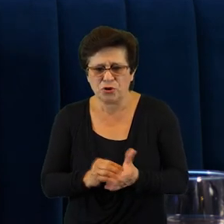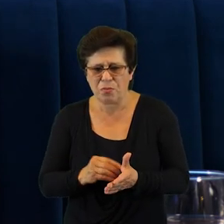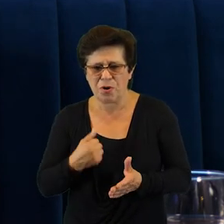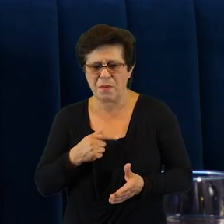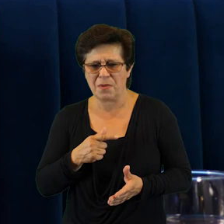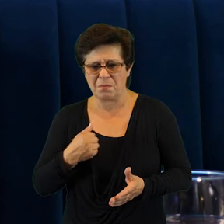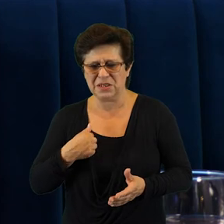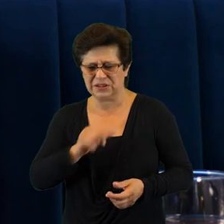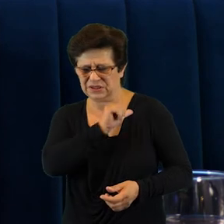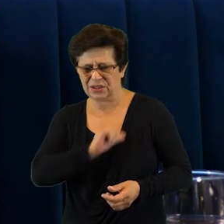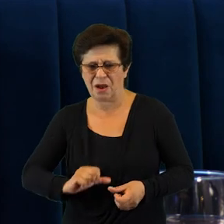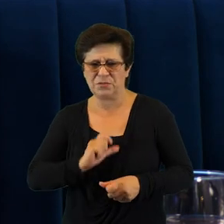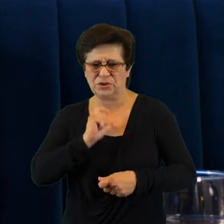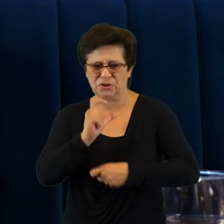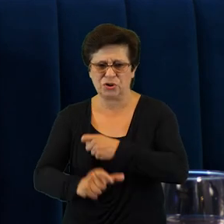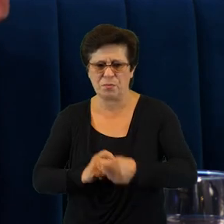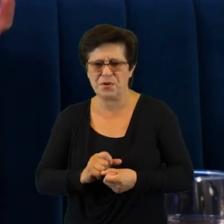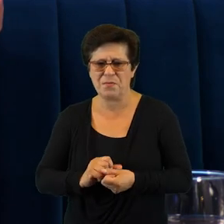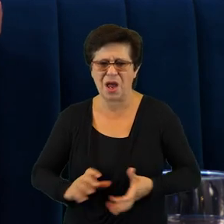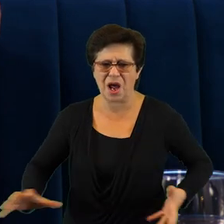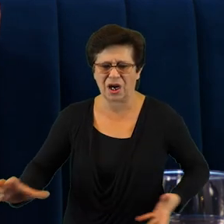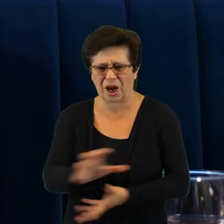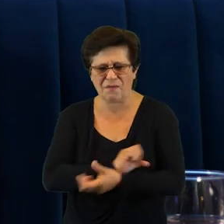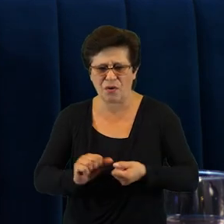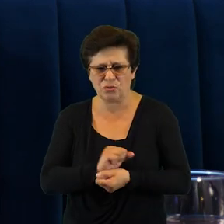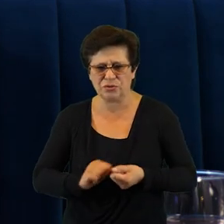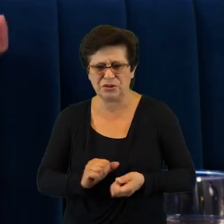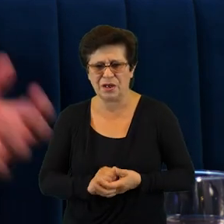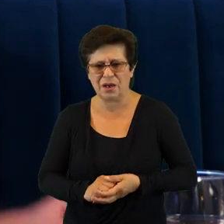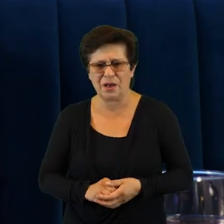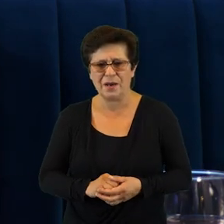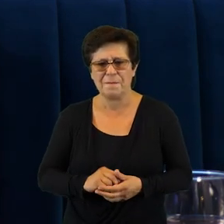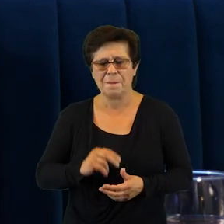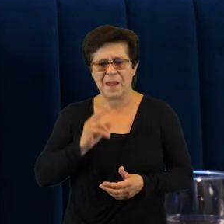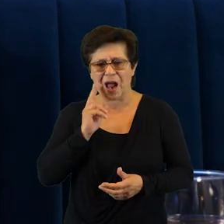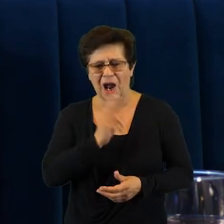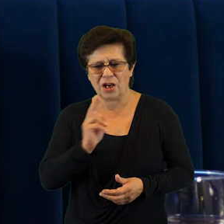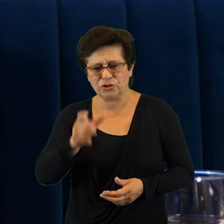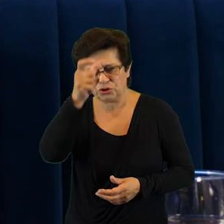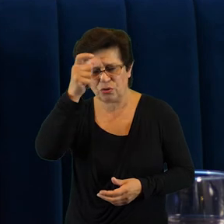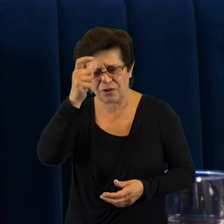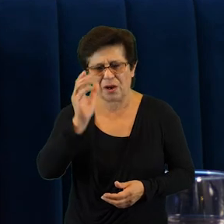szary człowiek będzie odtąd miał co jeść" i tak dalej.